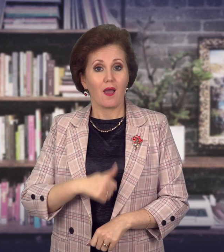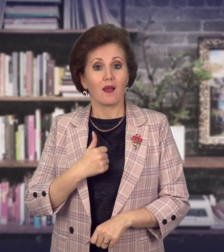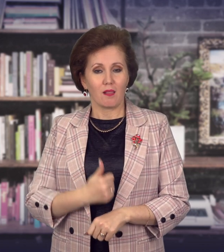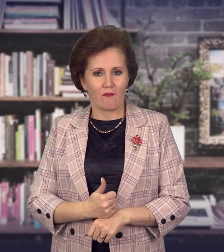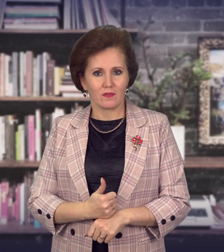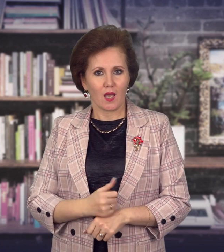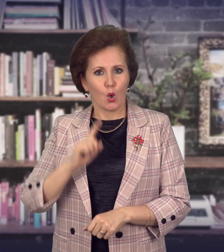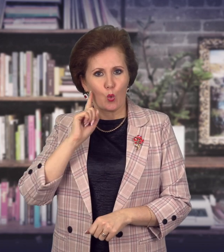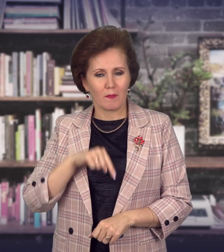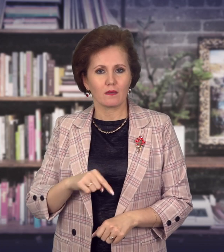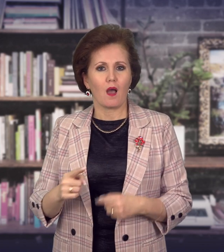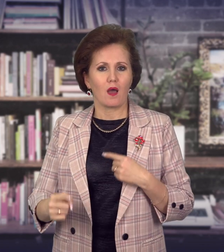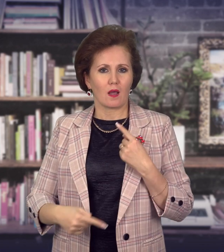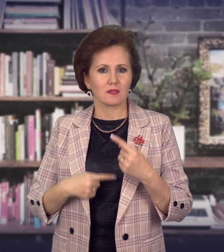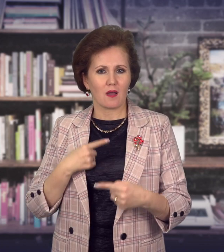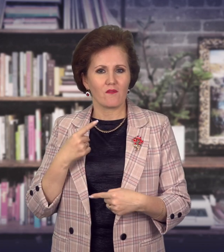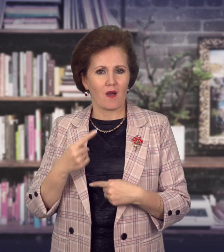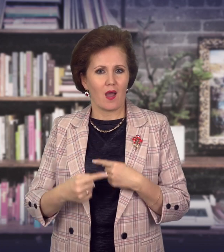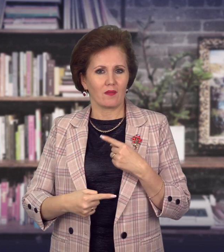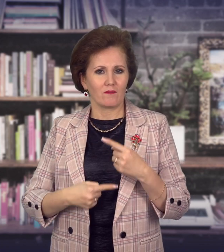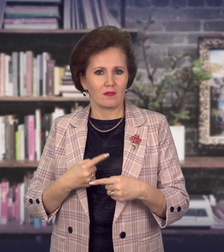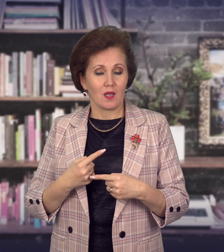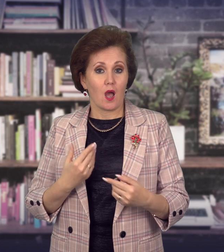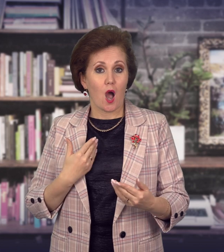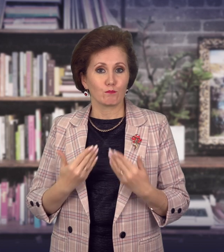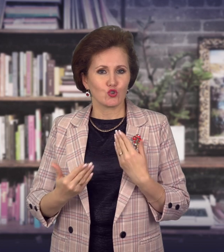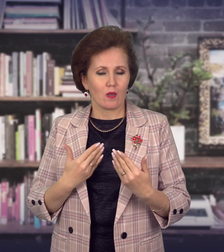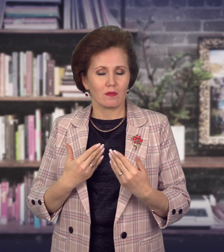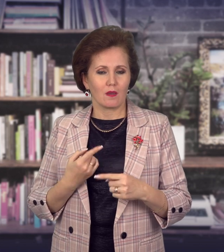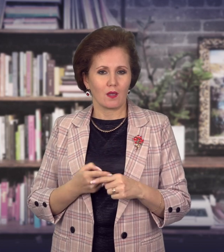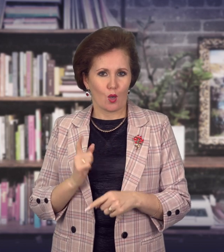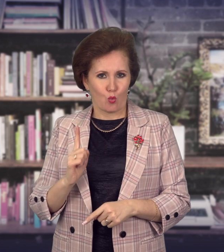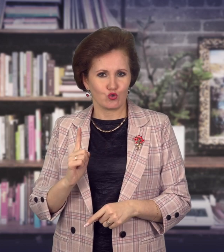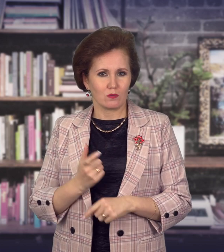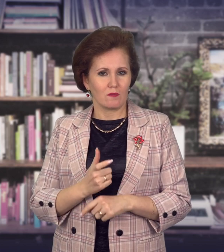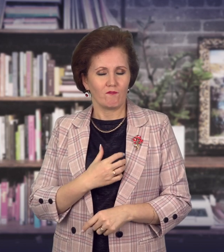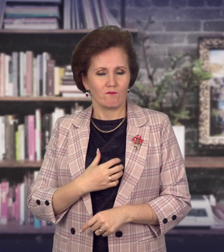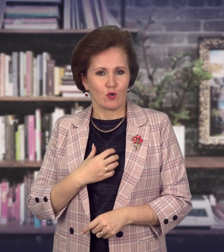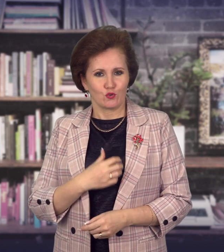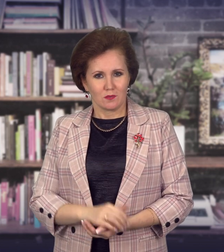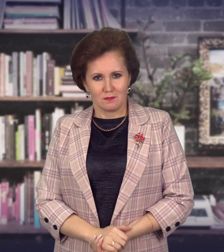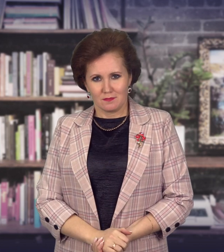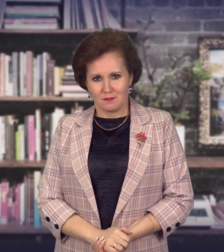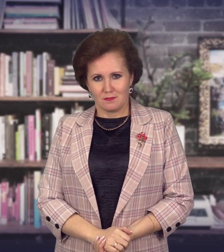Главное - уметь разговаривать, общаться. Это очень важно!